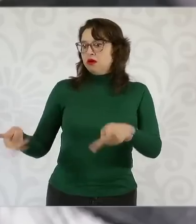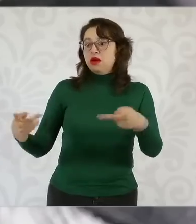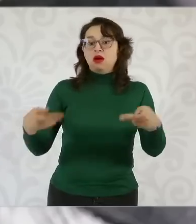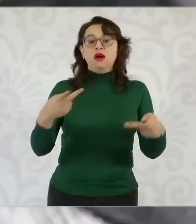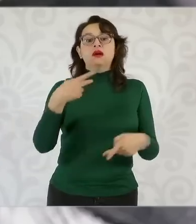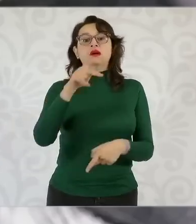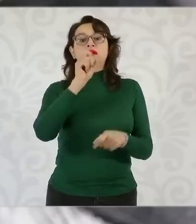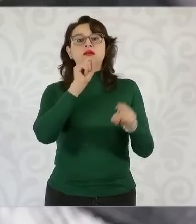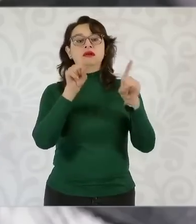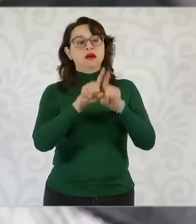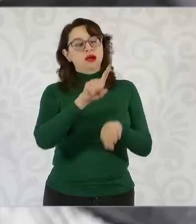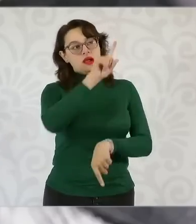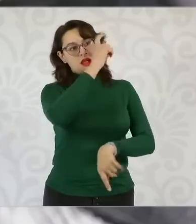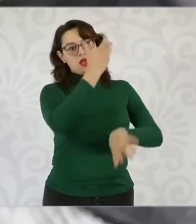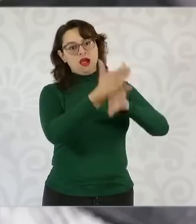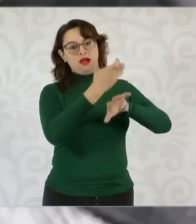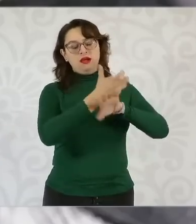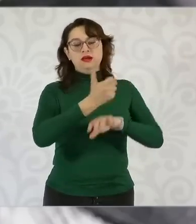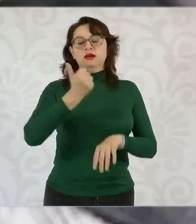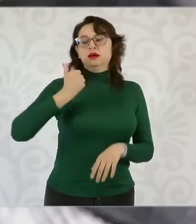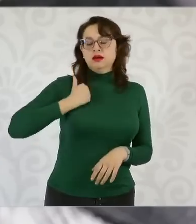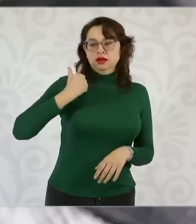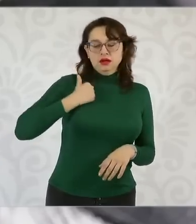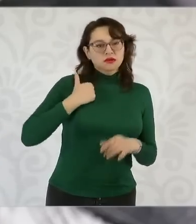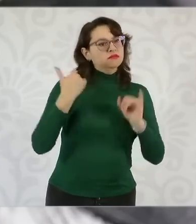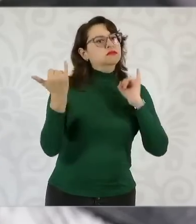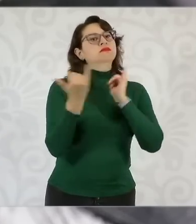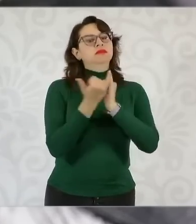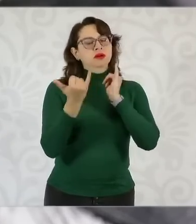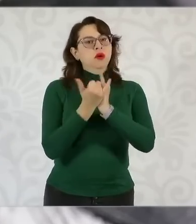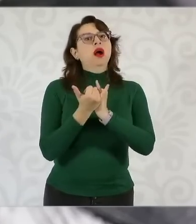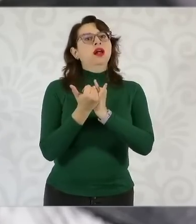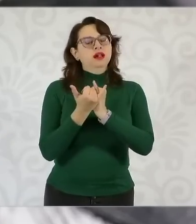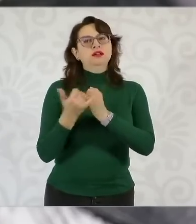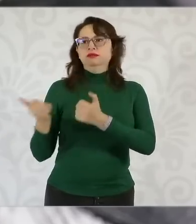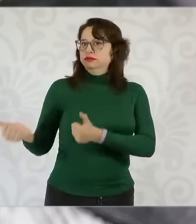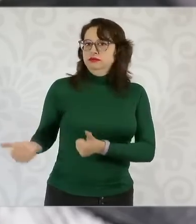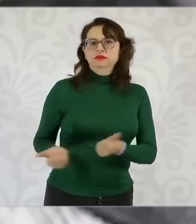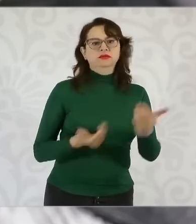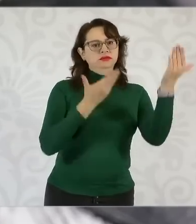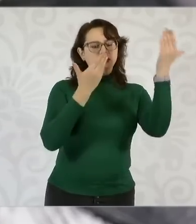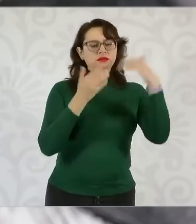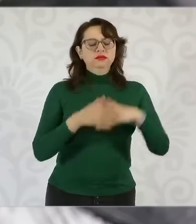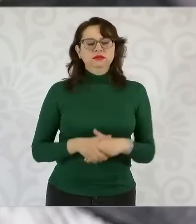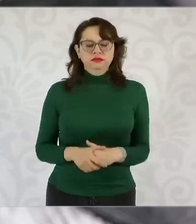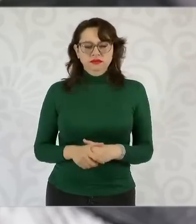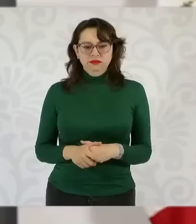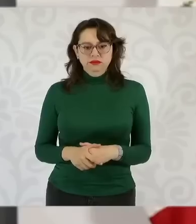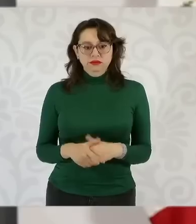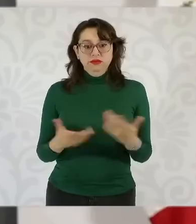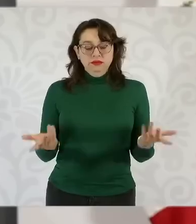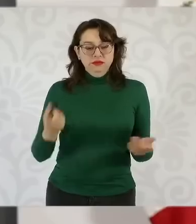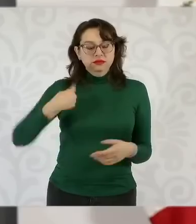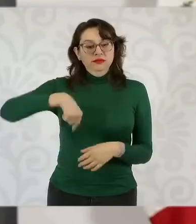en estad estos Unidos y Canadá fomentando la inversión en el país siempre buscamos la manera de